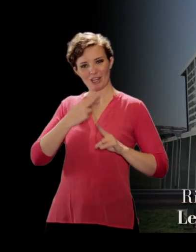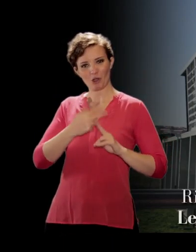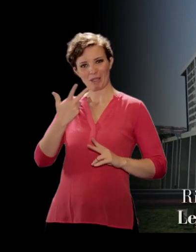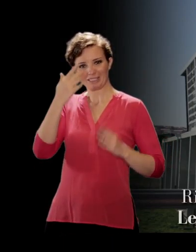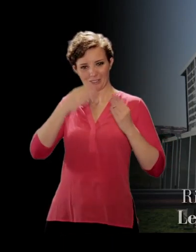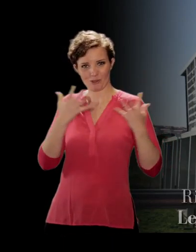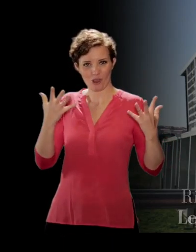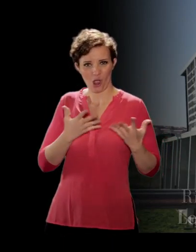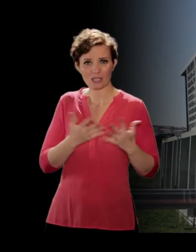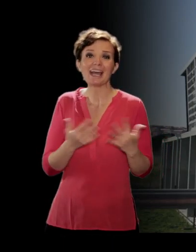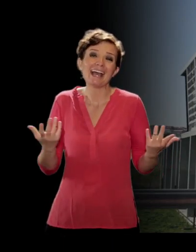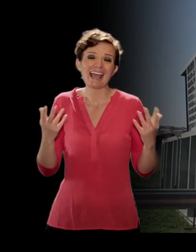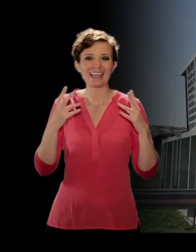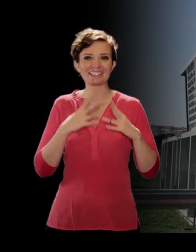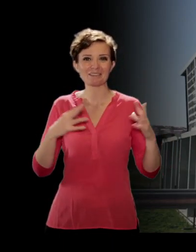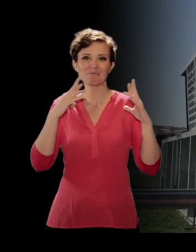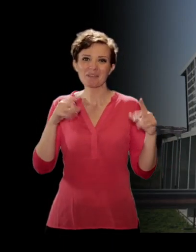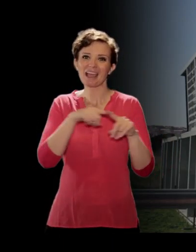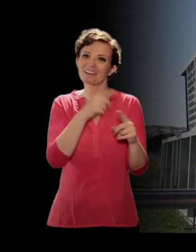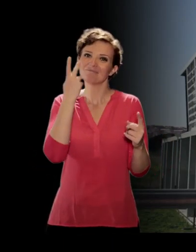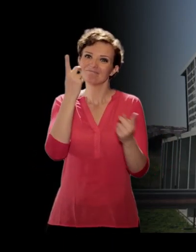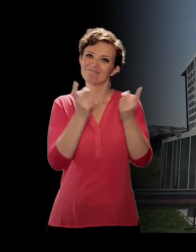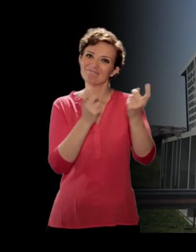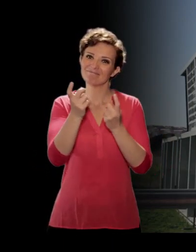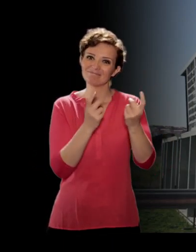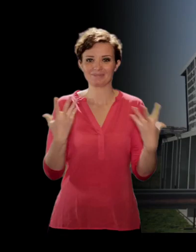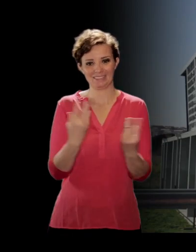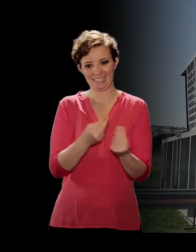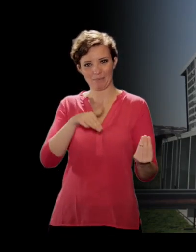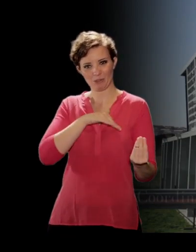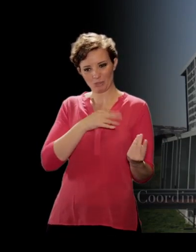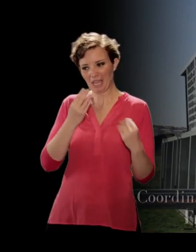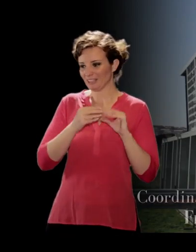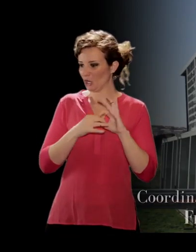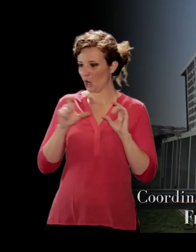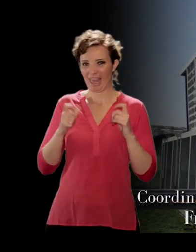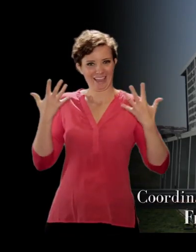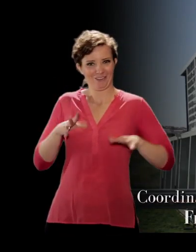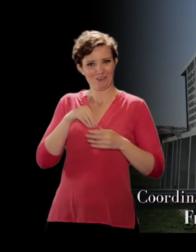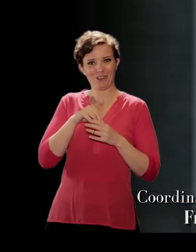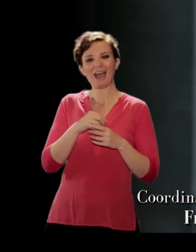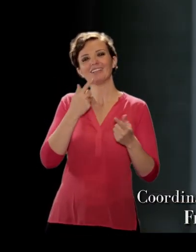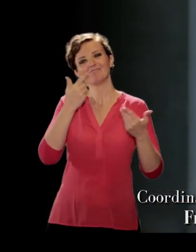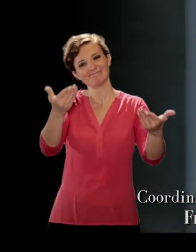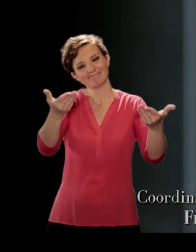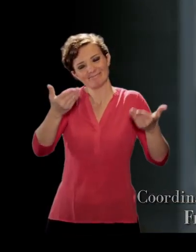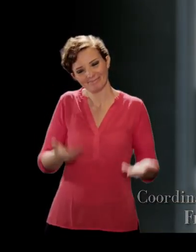Spero di potervi accogliere con gli studenti ed i miei colleghi qui a studiare da noi.